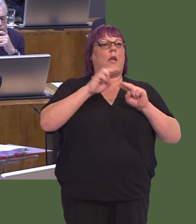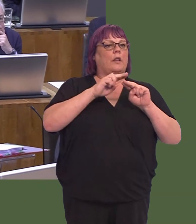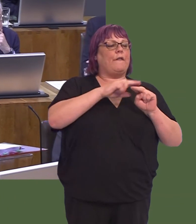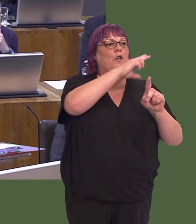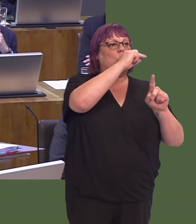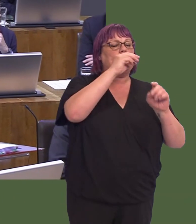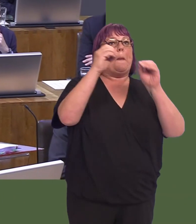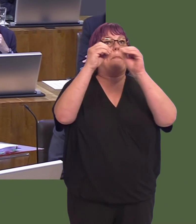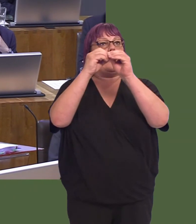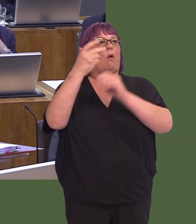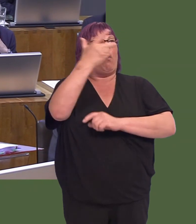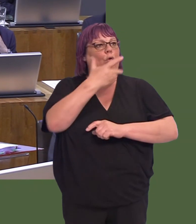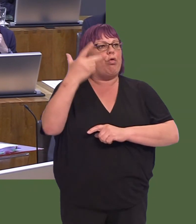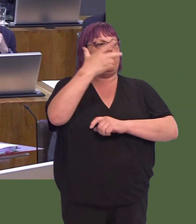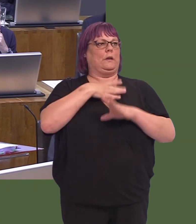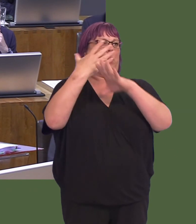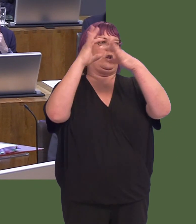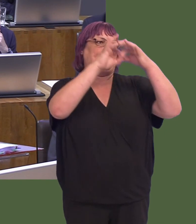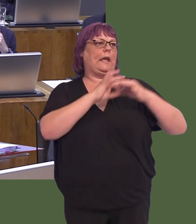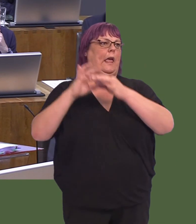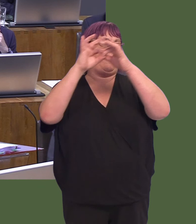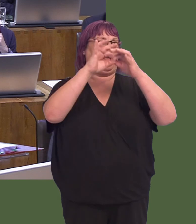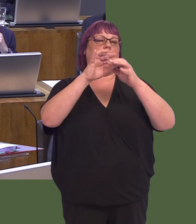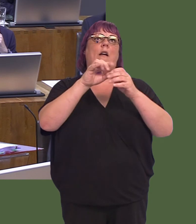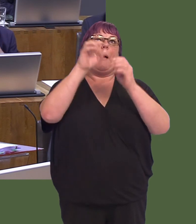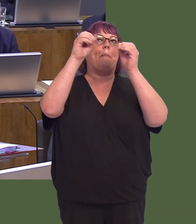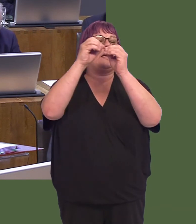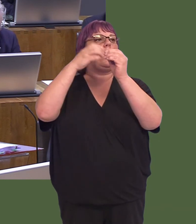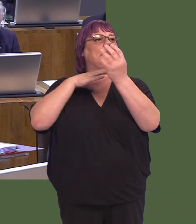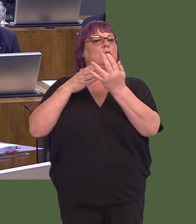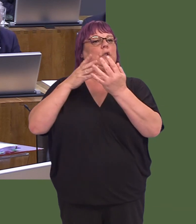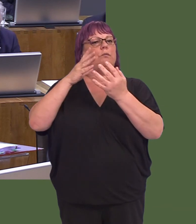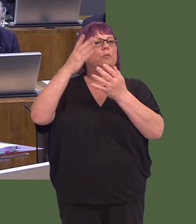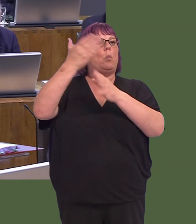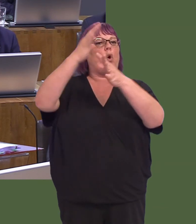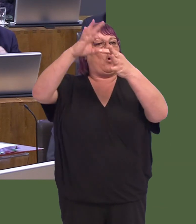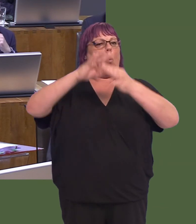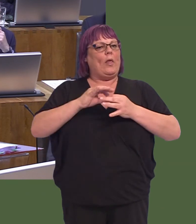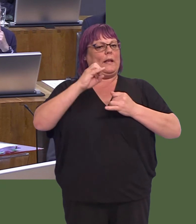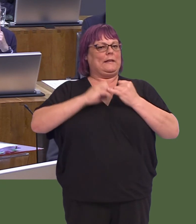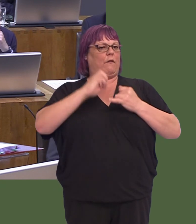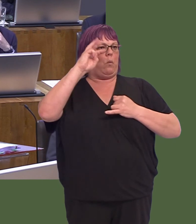mawr y de hefyd, er mwyn rhoi addysg gyflawn i unrhyw ddoctor sydd yn hyfforddi. Yr opsiwn arall yw gweithio gyda Lerpwl.